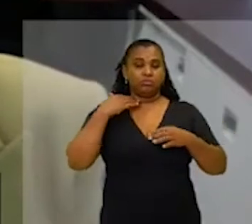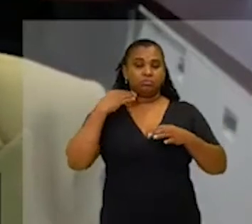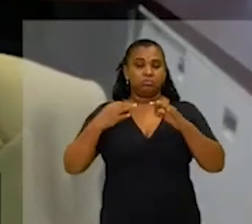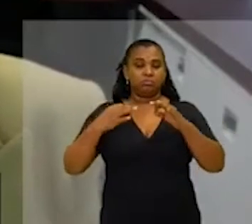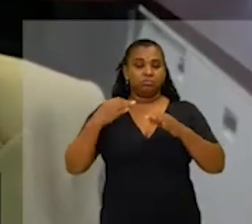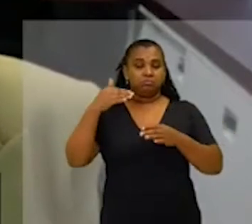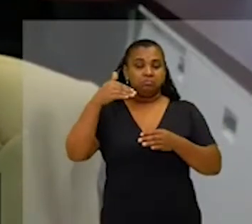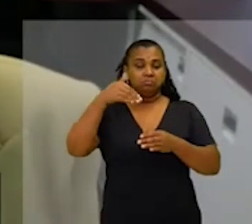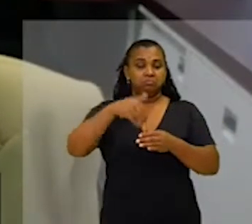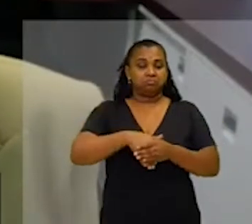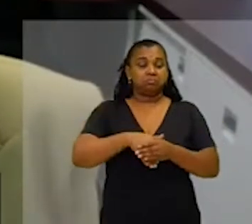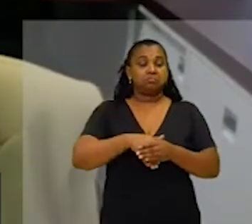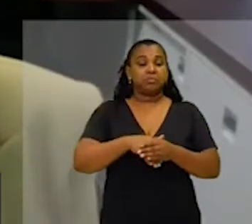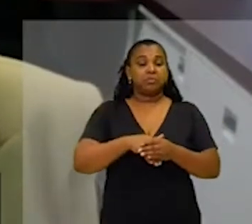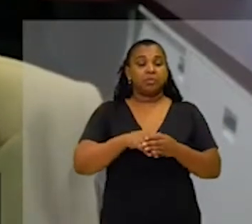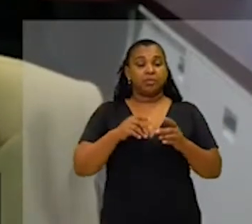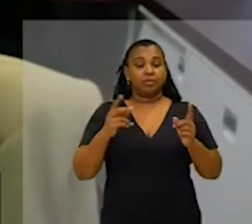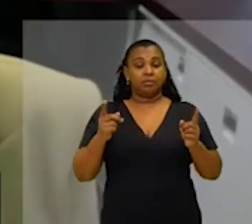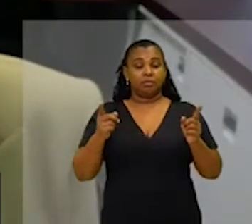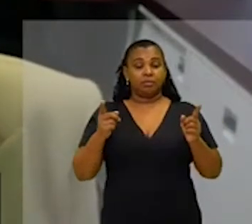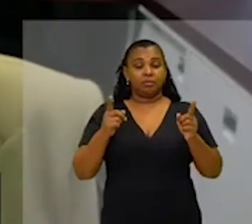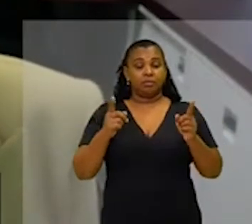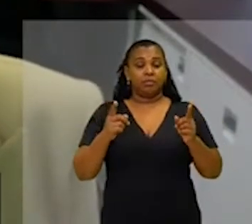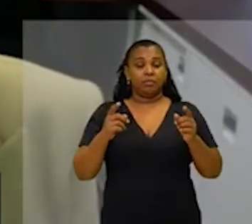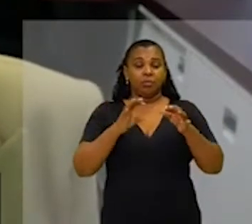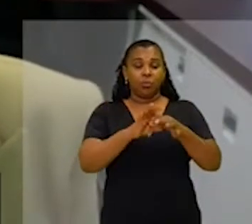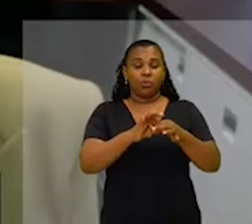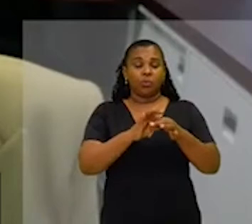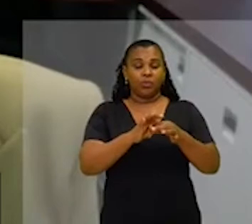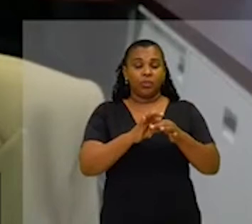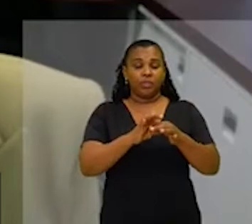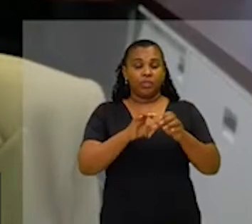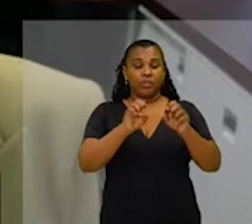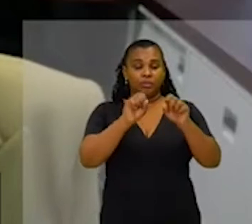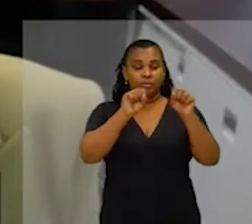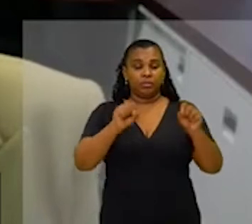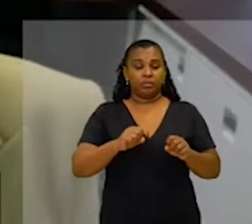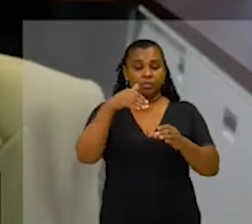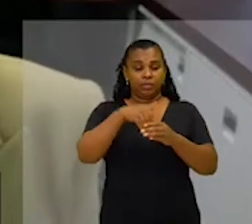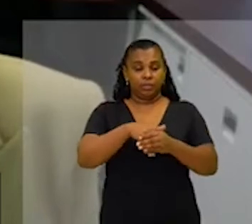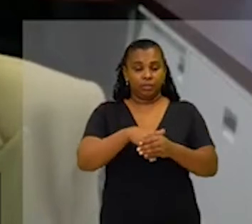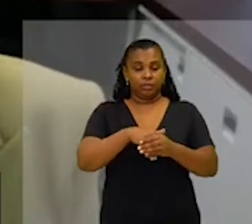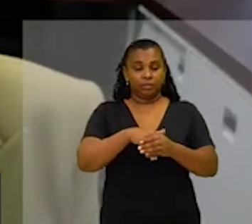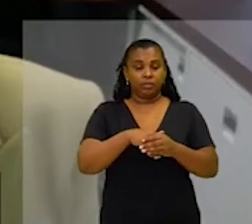documentos o próprio sistema de prestação de contas onde vinculação PJ é talvez esse modelo